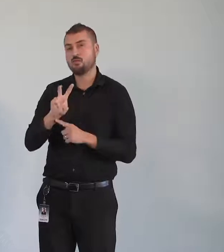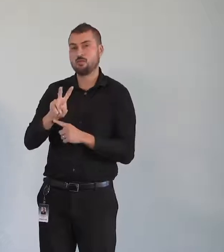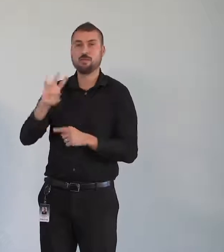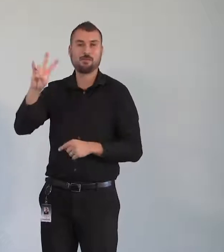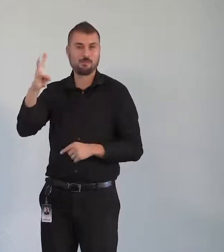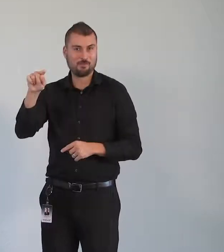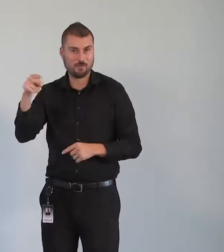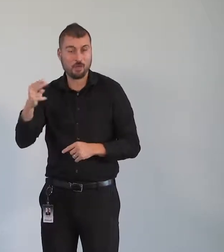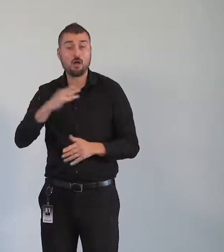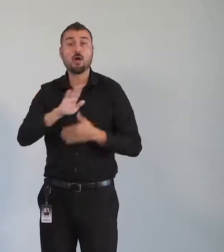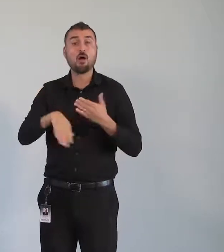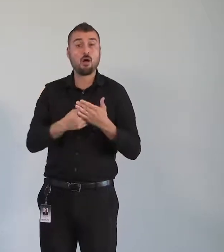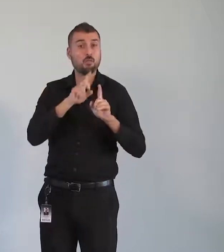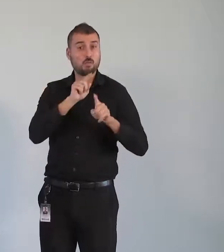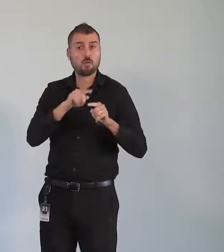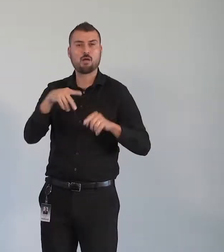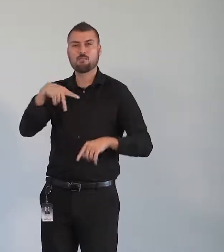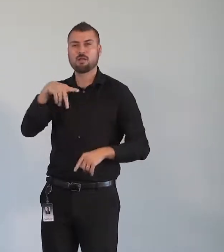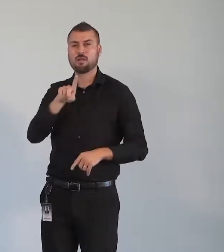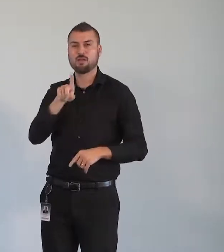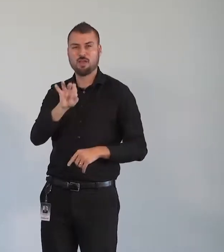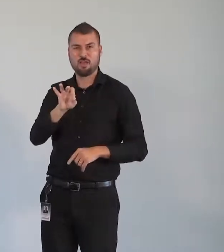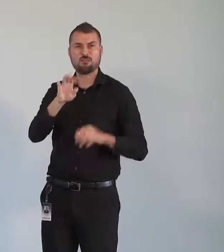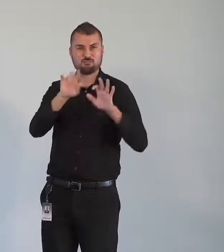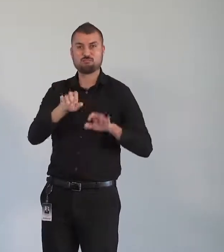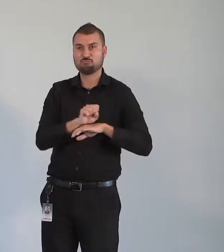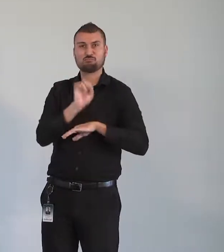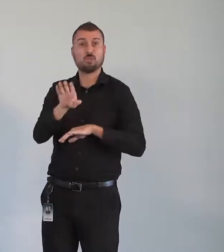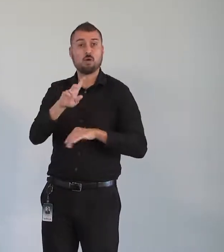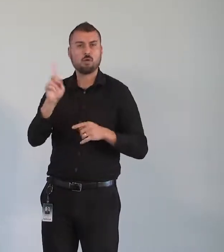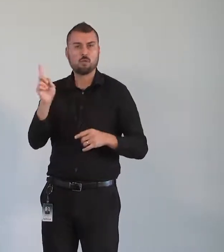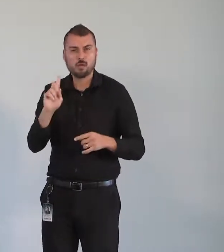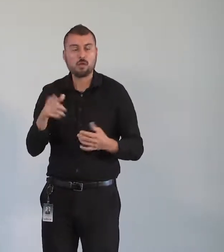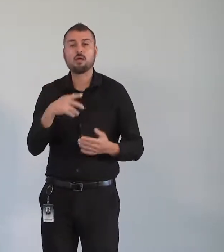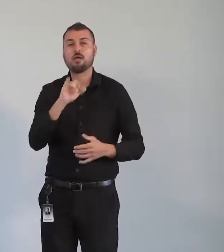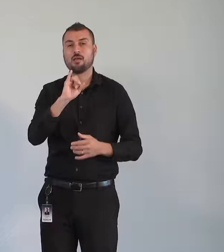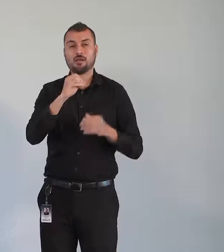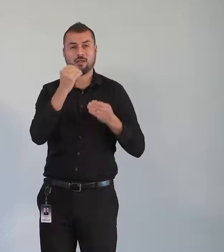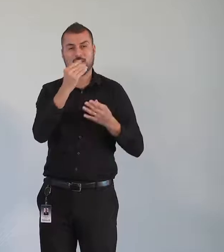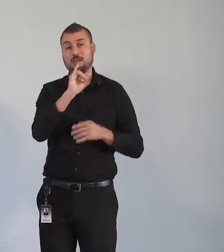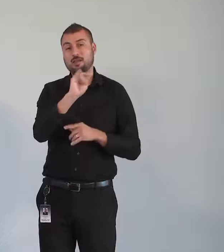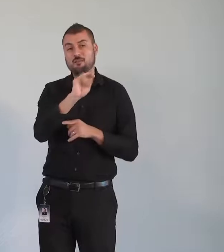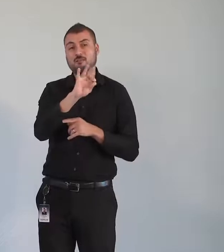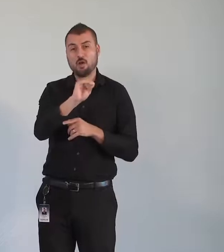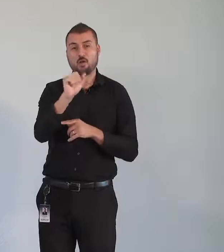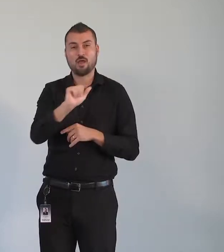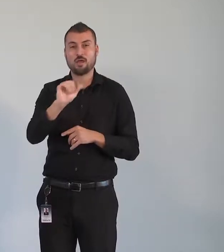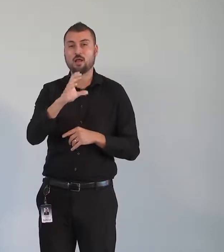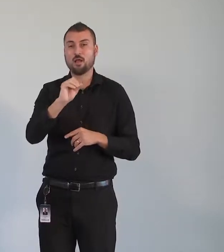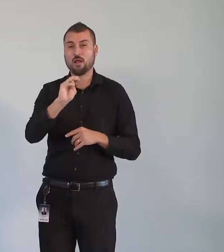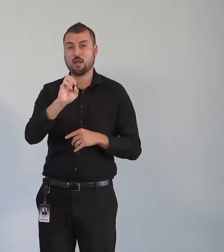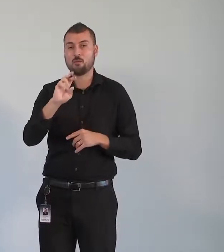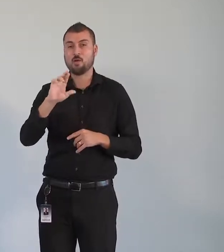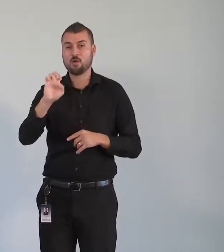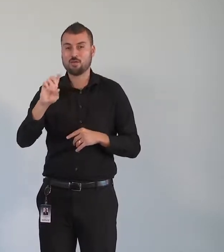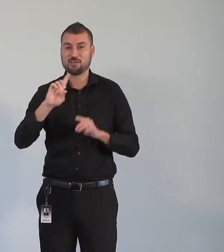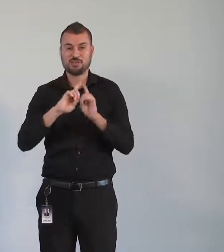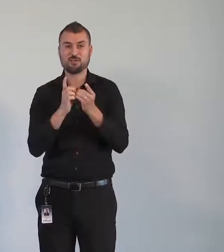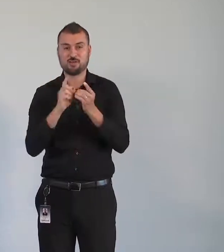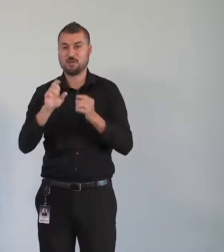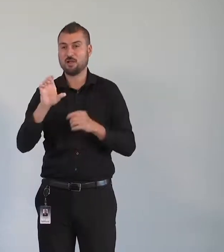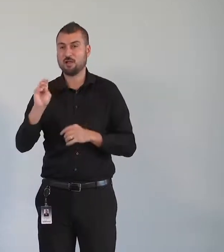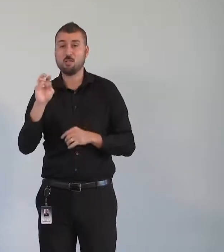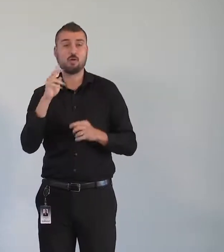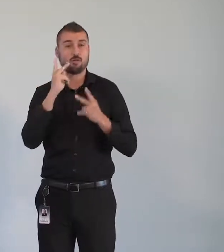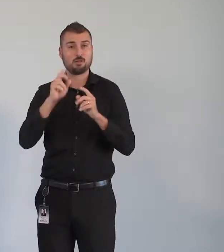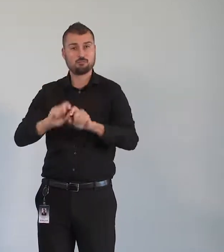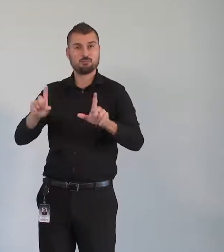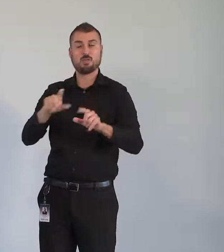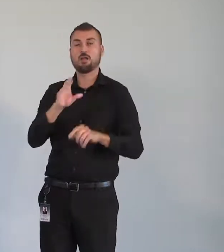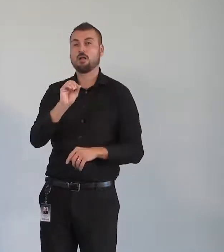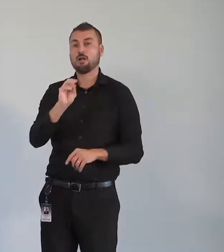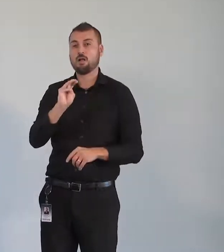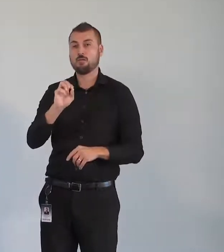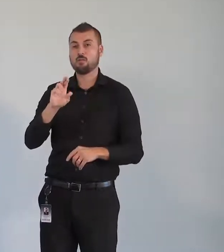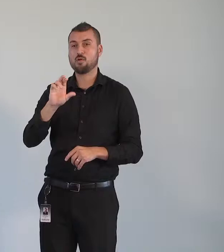todas las respuestas en PDF a info Commerce District art.com o visite Commerce districtart.com